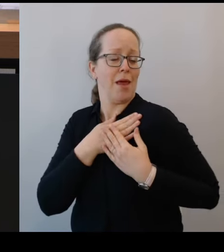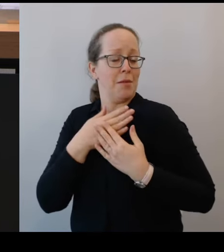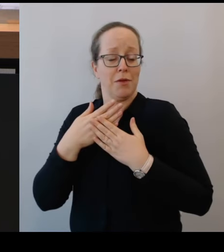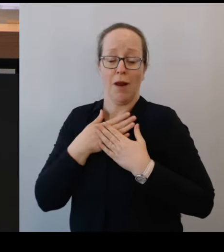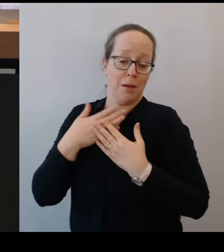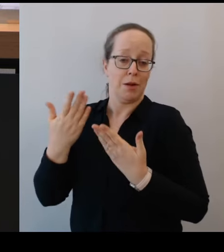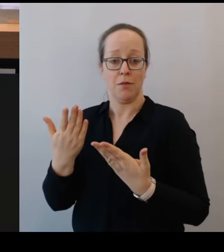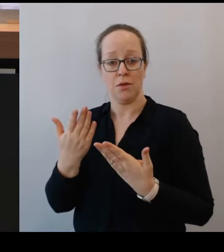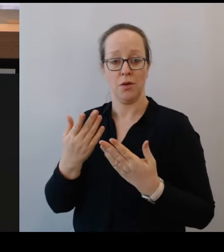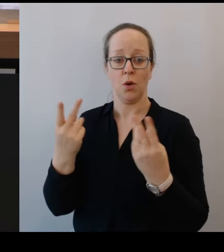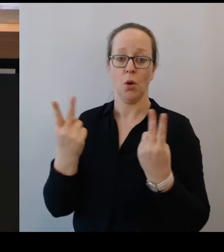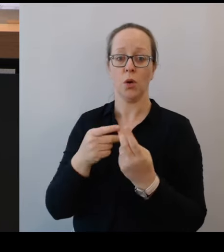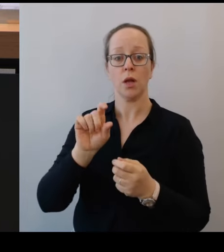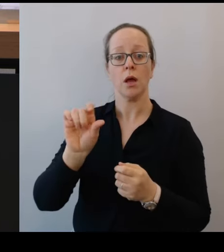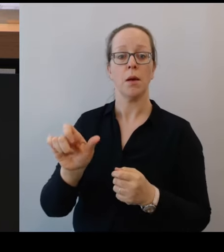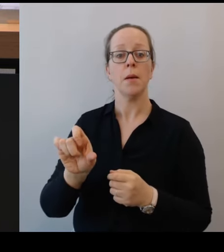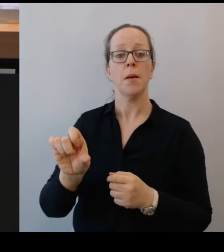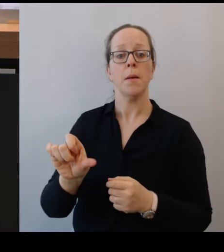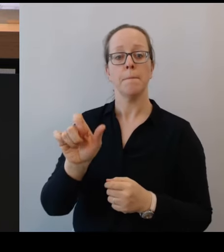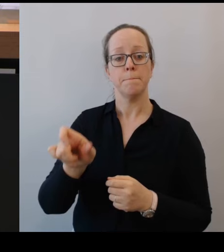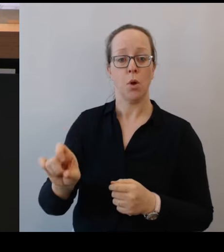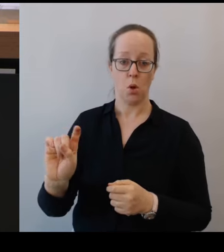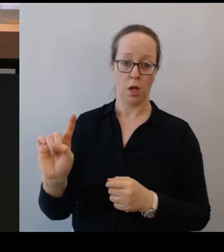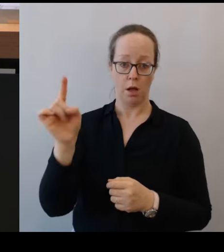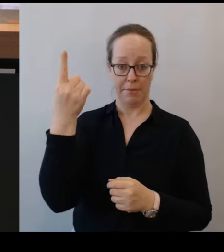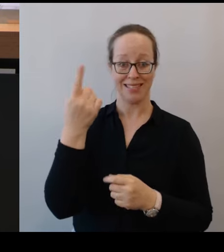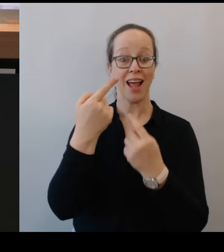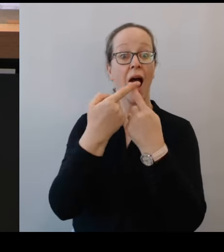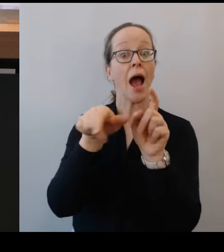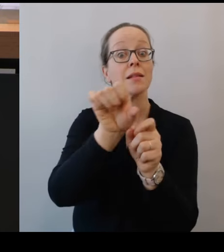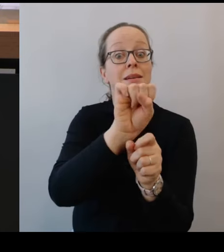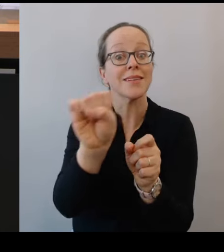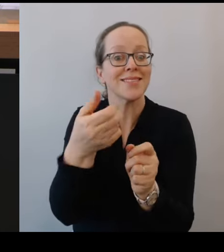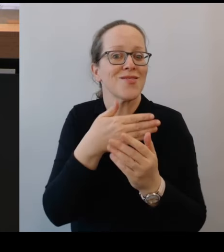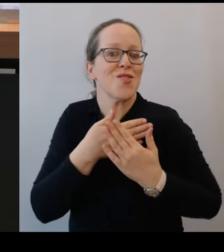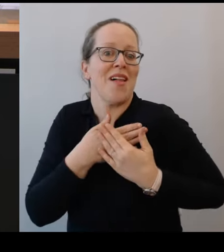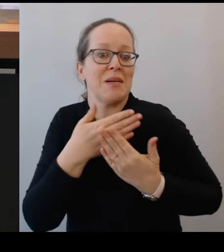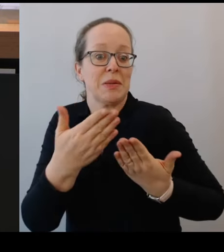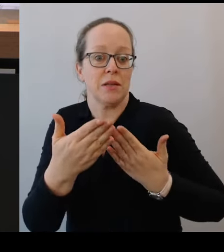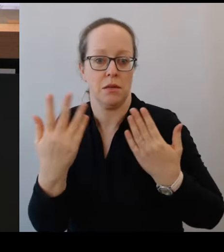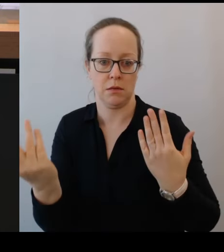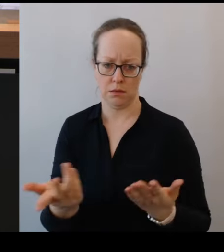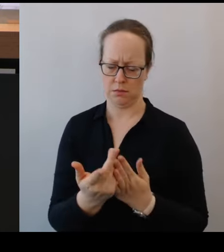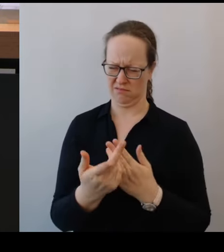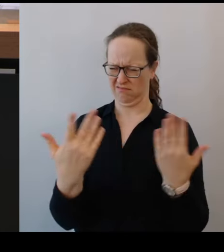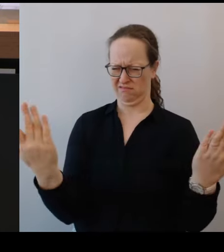die Absurdität dieser Regel. Aus gutem Grund gibt es ja in jedem Unternehmen Compliance Regeln, die genau so etwas